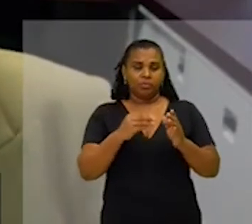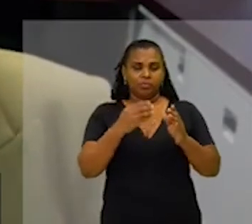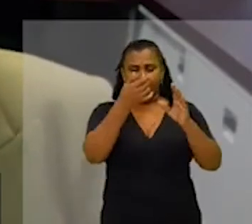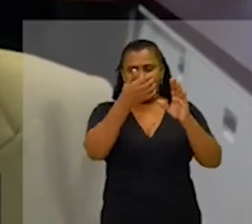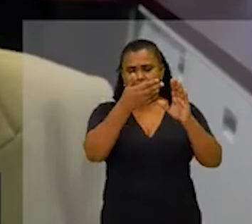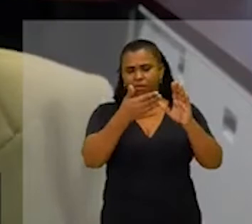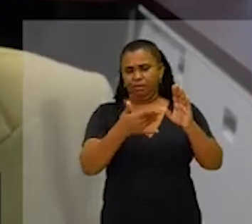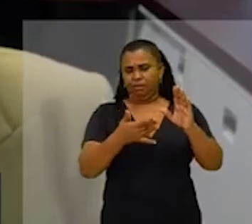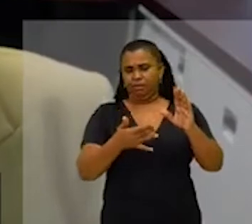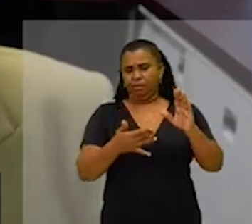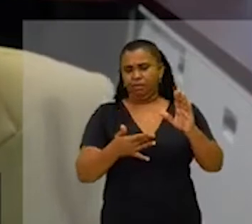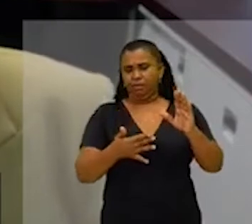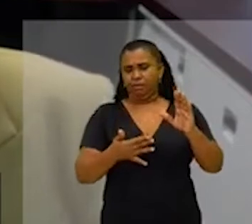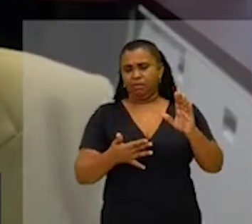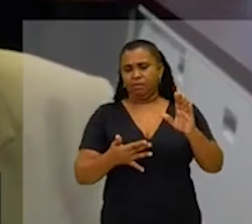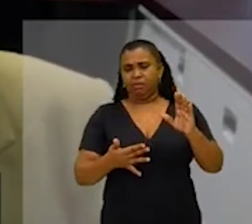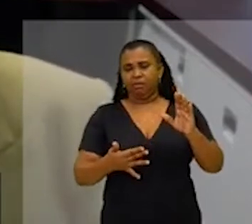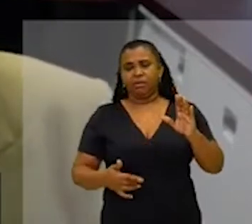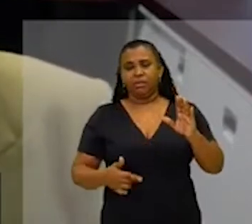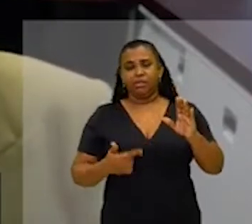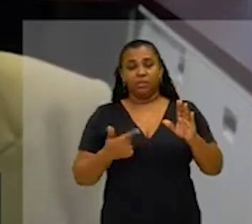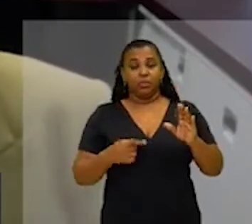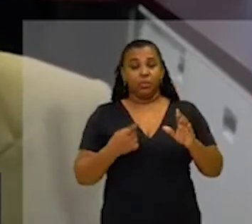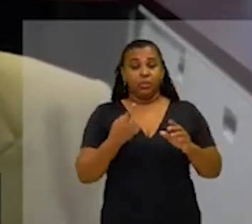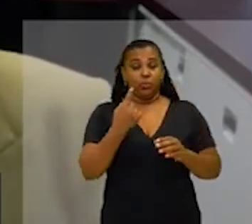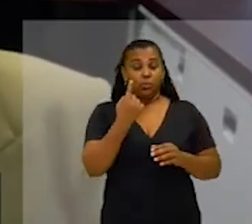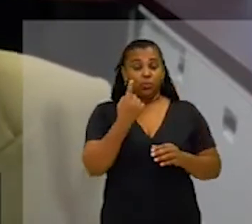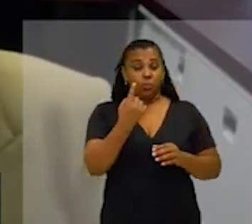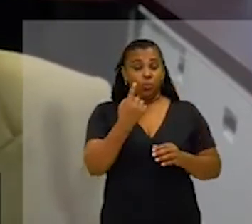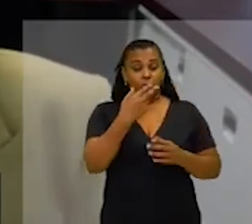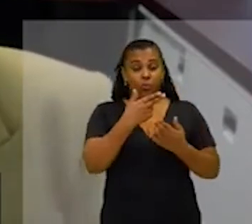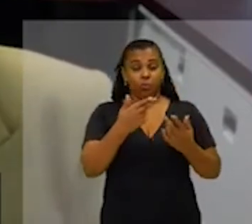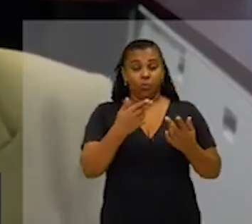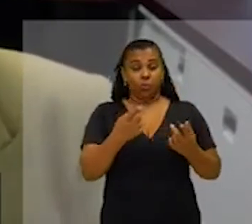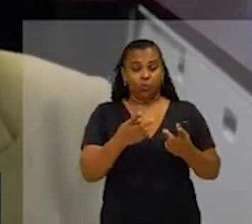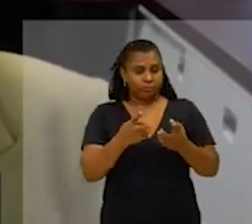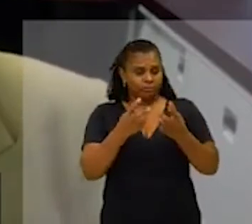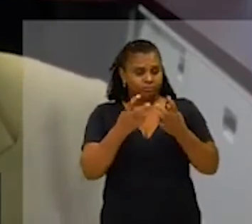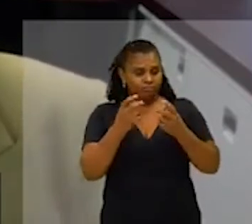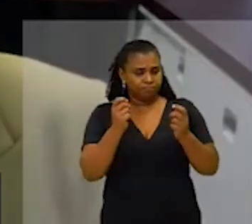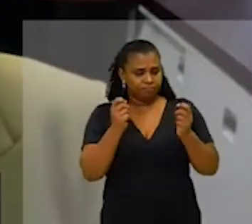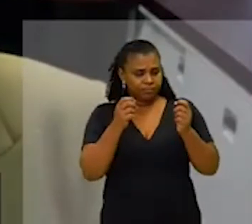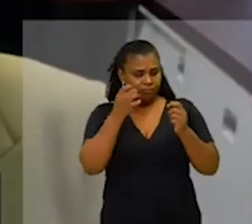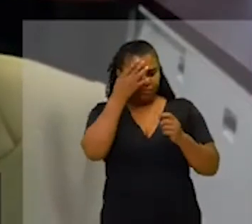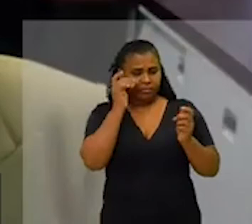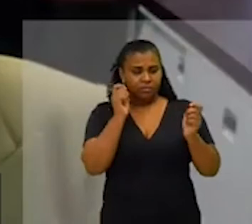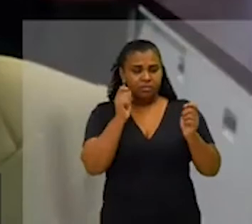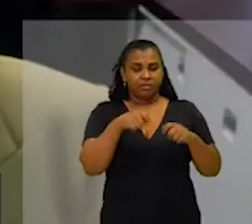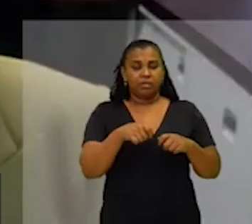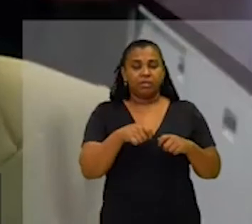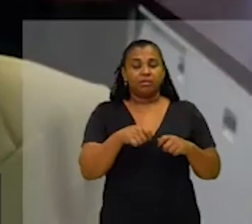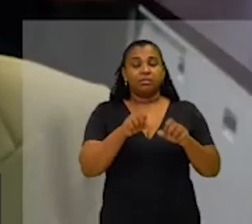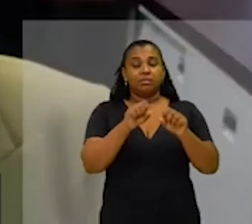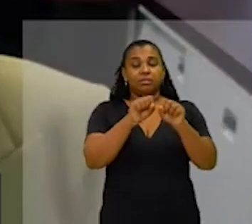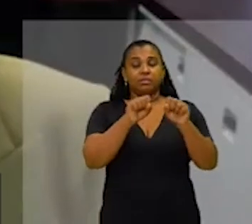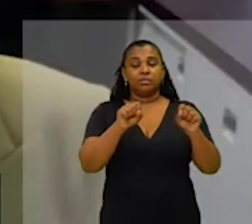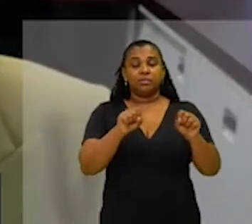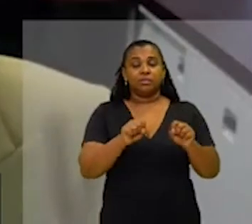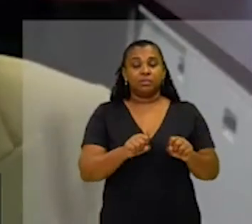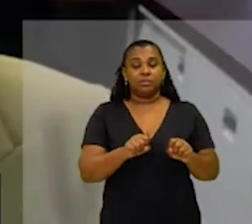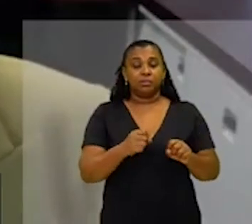que não tem um fator edificador então normalmente esse sistema que é a toro identificação como da